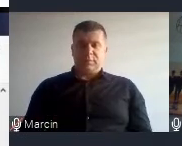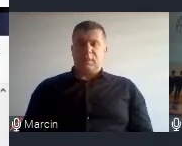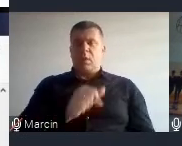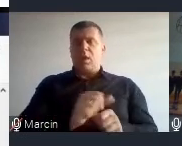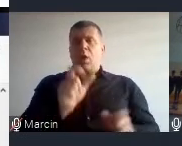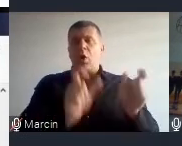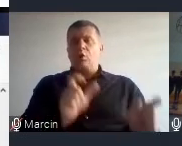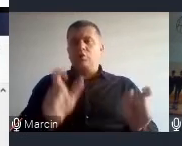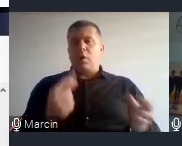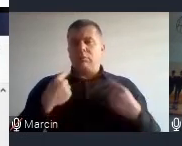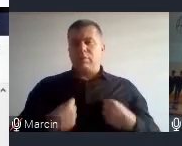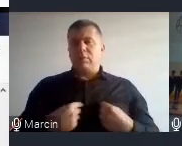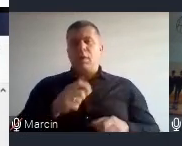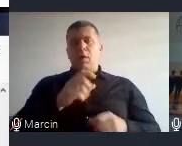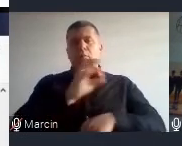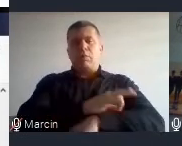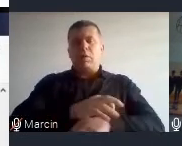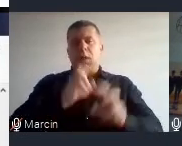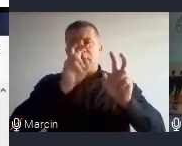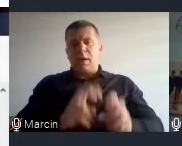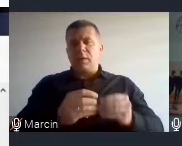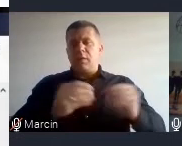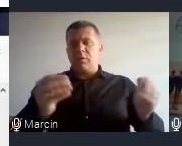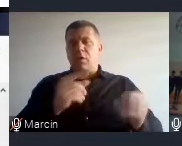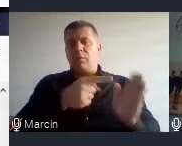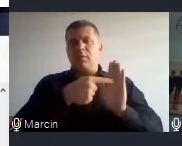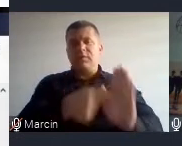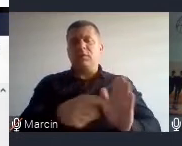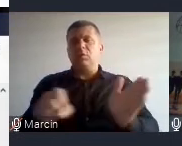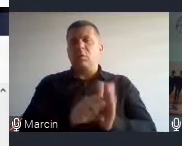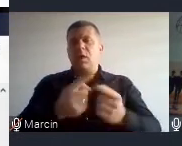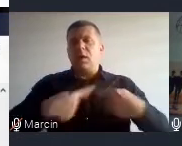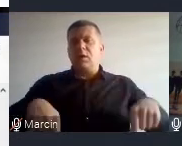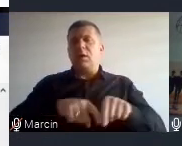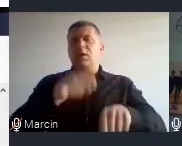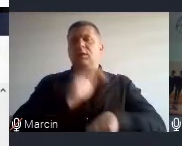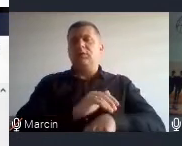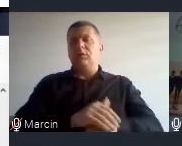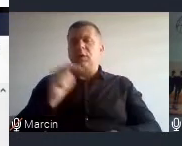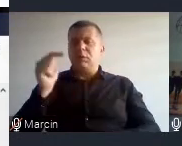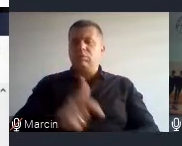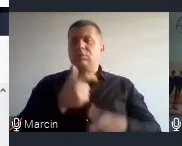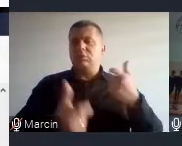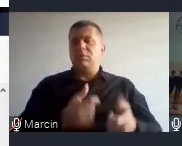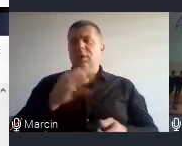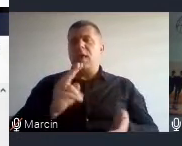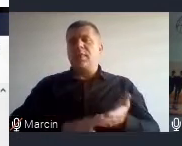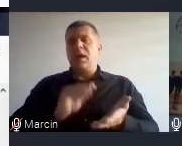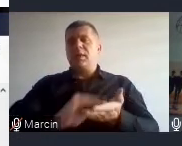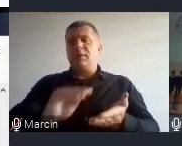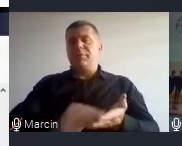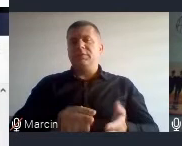które w projekcie badawczo-rozwojowym były wskazane do realizacji tego zamówienia, musi być sporządzone na piśmie.